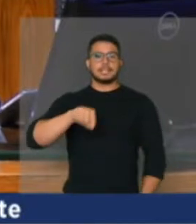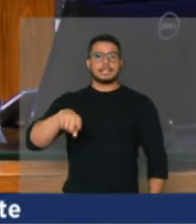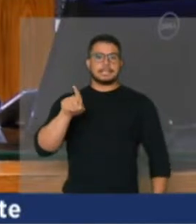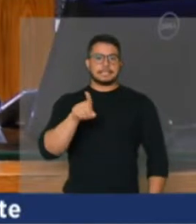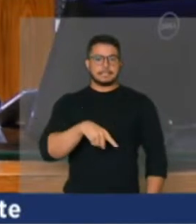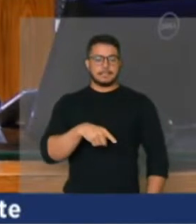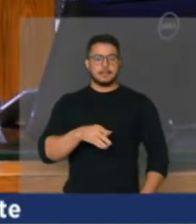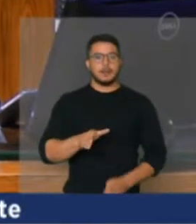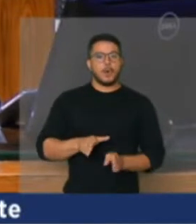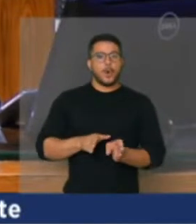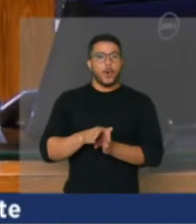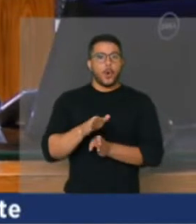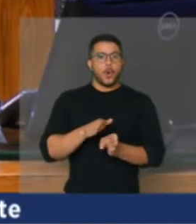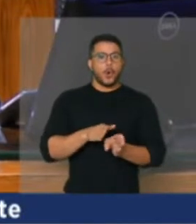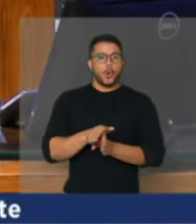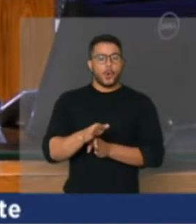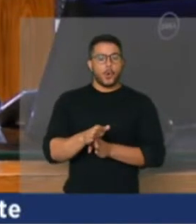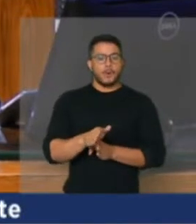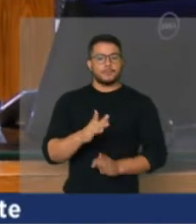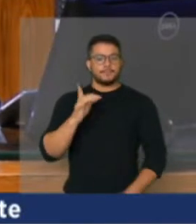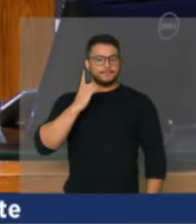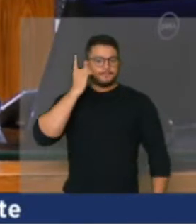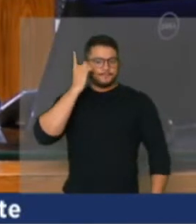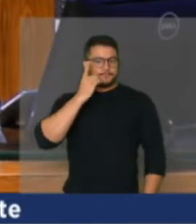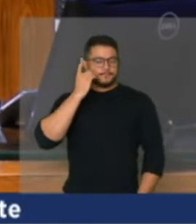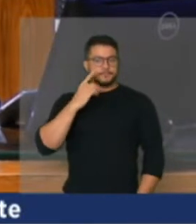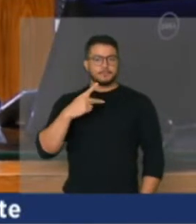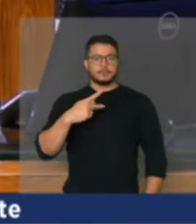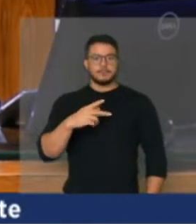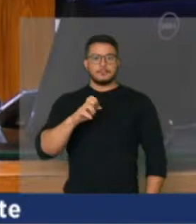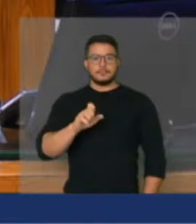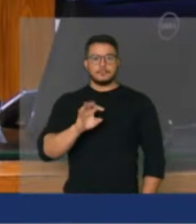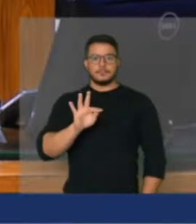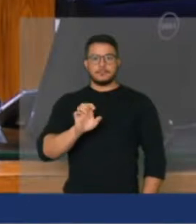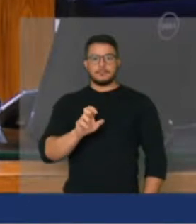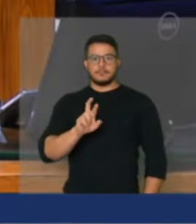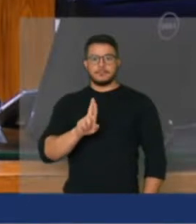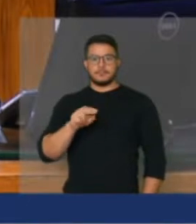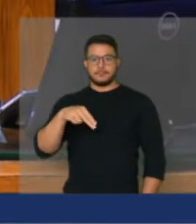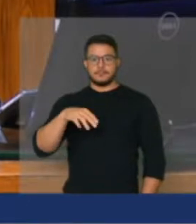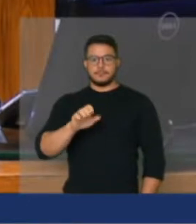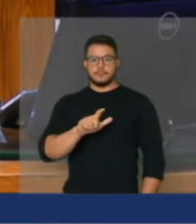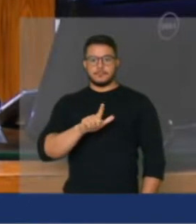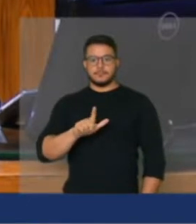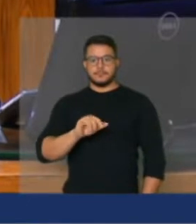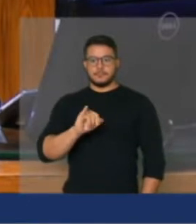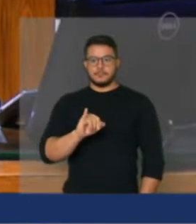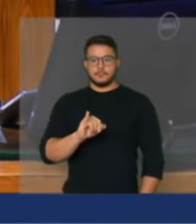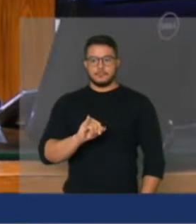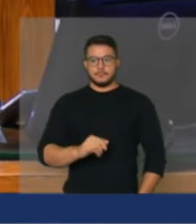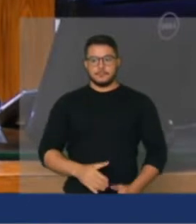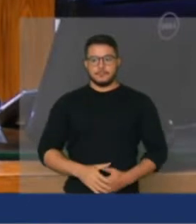REQUERIMENTO. DEPUTADO PETERNELLI. -- [DEPUTADO]: PRESIDENTE, NO DIA DE ONTEM NÓS QUE ESTAMOS SEMPRE